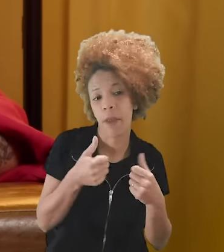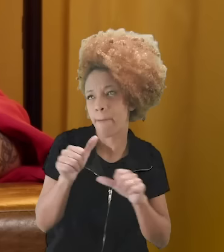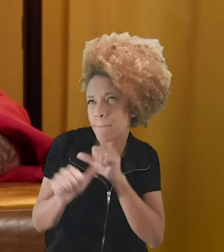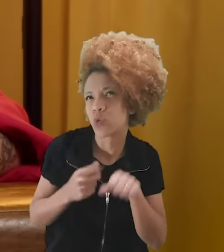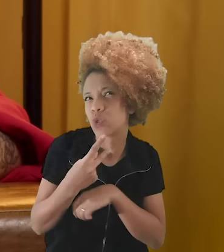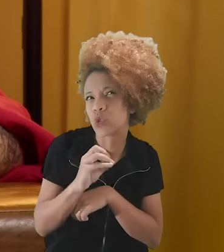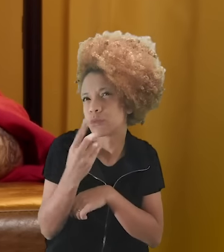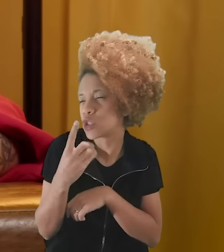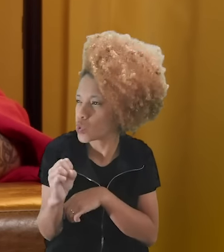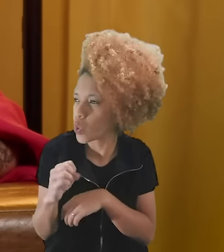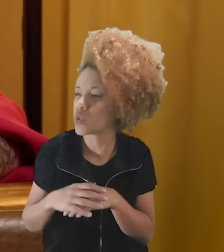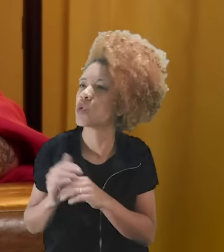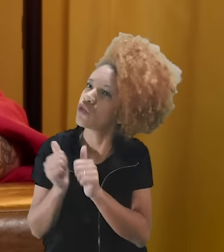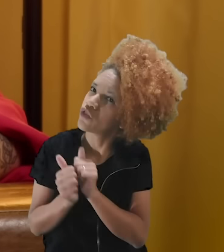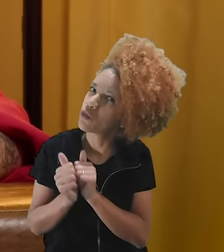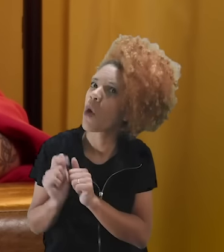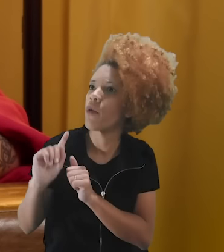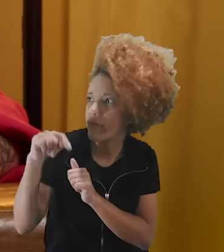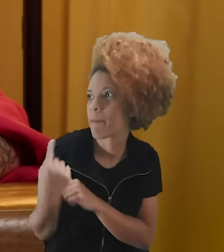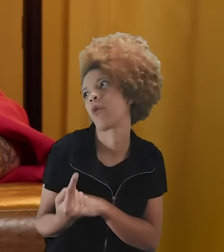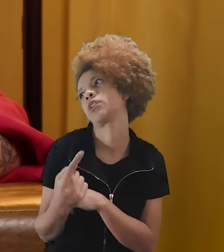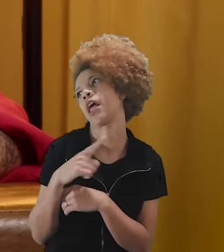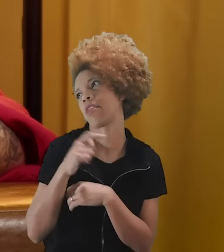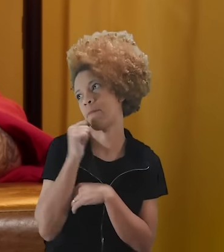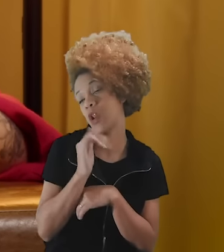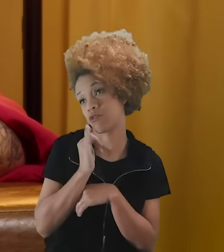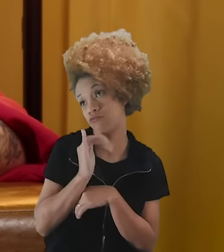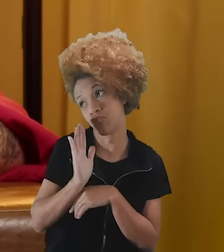mudou desde 2018 para cá no futebol um pouco mais depois né apesar de ter mulheres já narrando agora